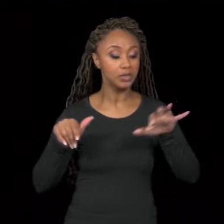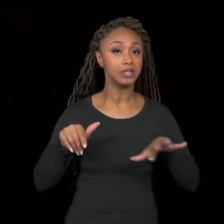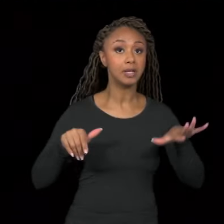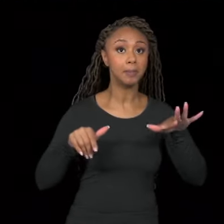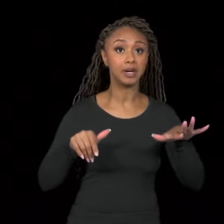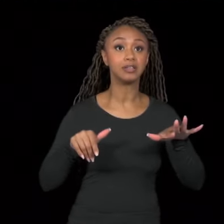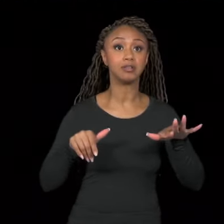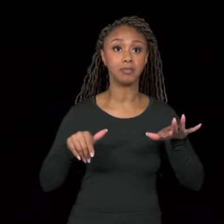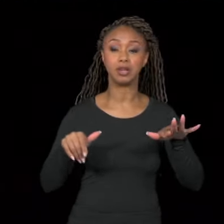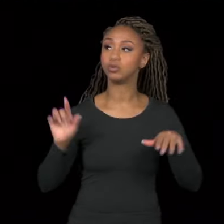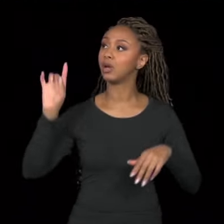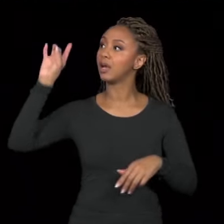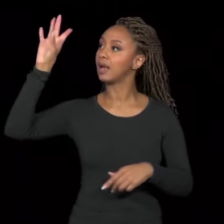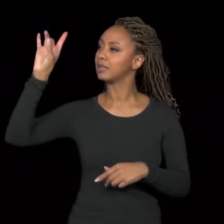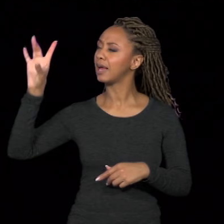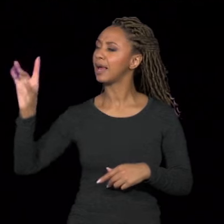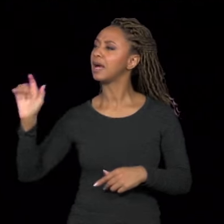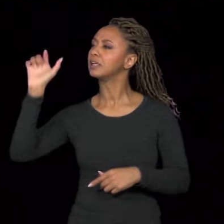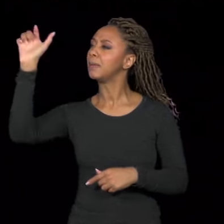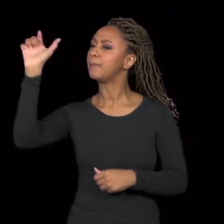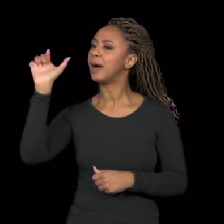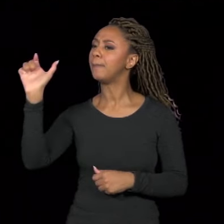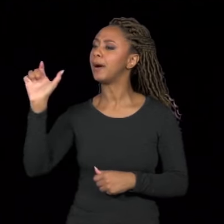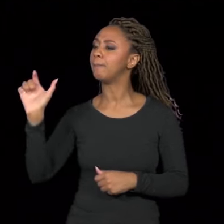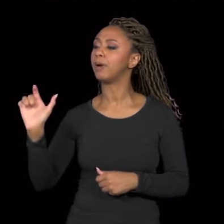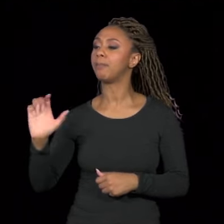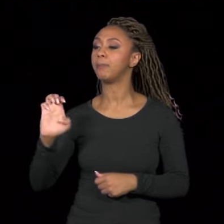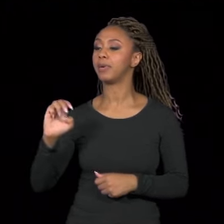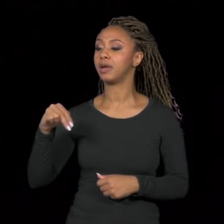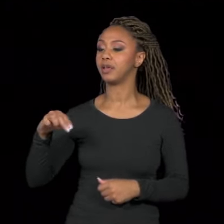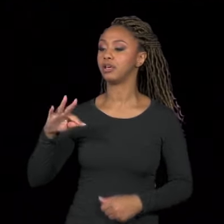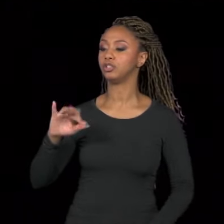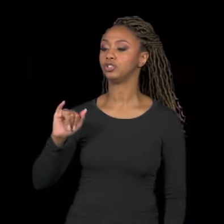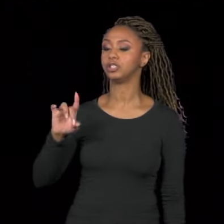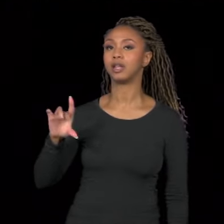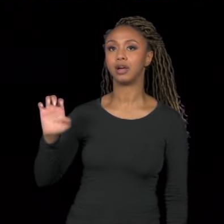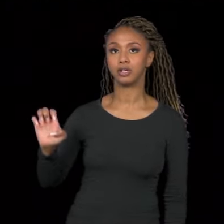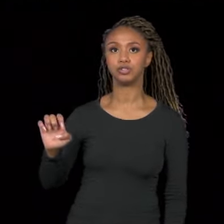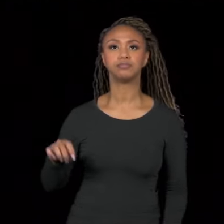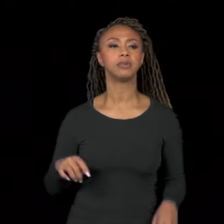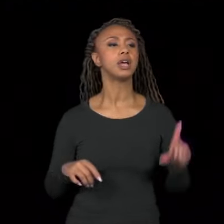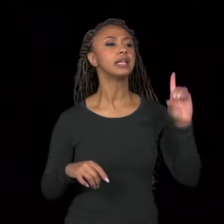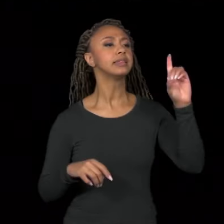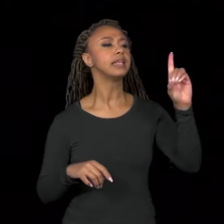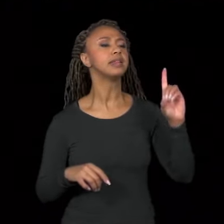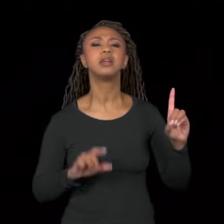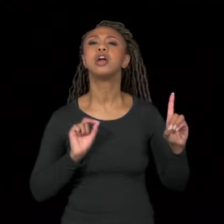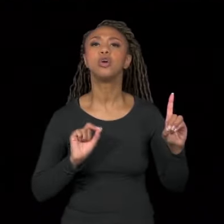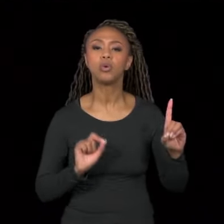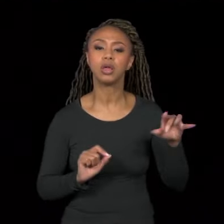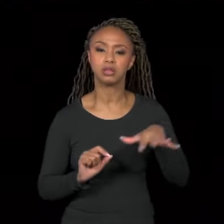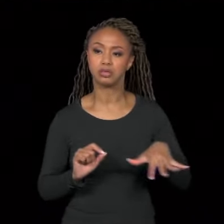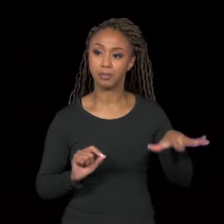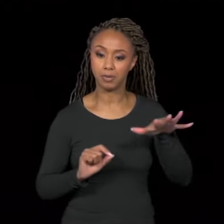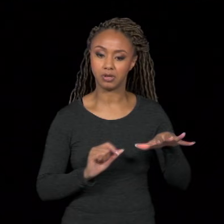FUNCIONÁRIOS, AQUI EU TENHO AS ENTIDADES, OS DEPARTAMENTOS, E COMO QUE ELES ESTÃO RELACIONADOS. ENTÃO, AQUI QUE EU DEMONSTRO COMO QUE ACONTECE O